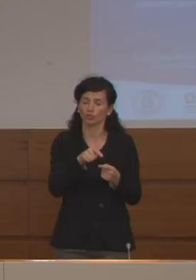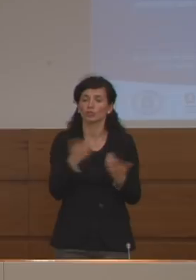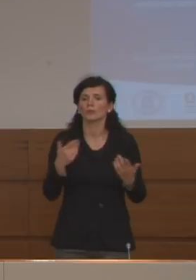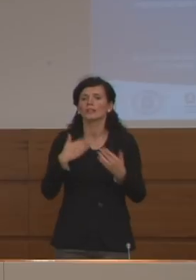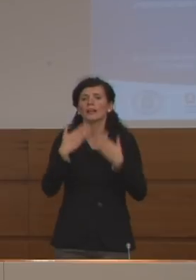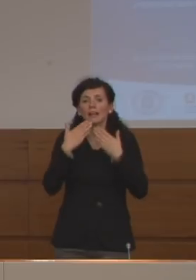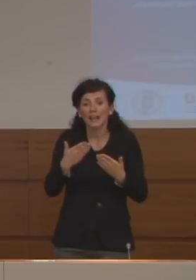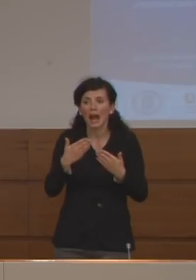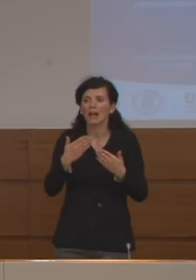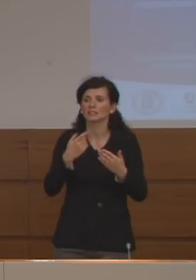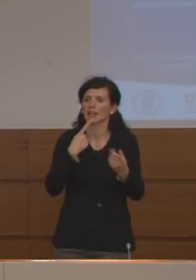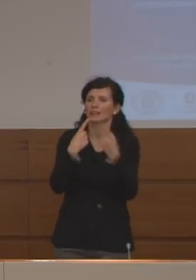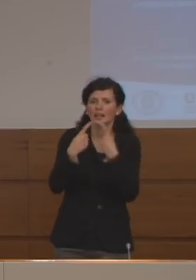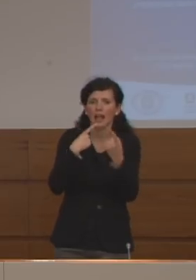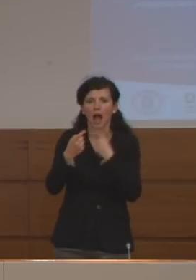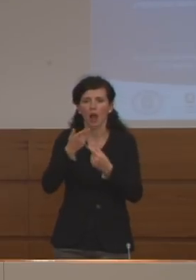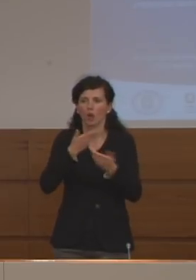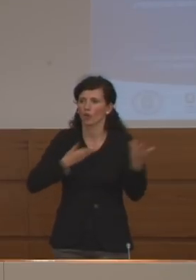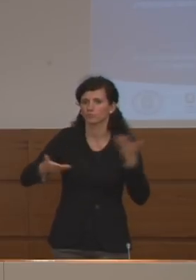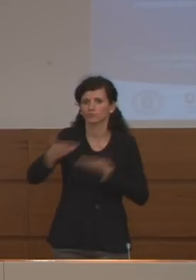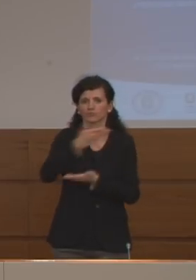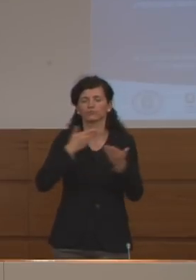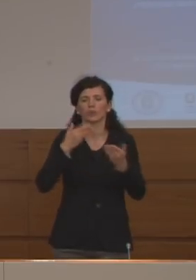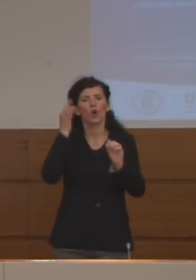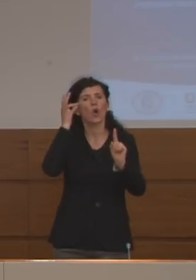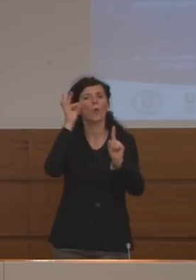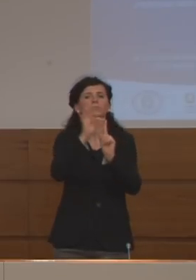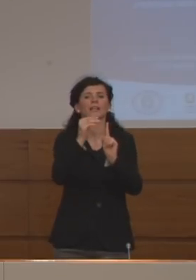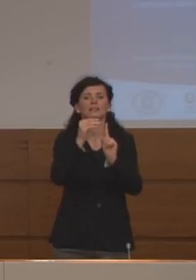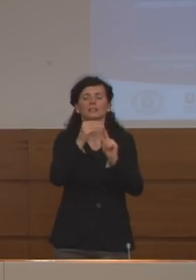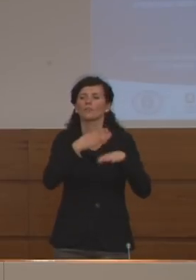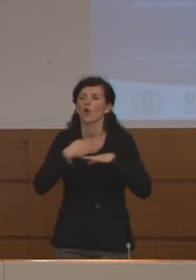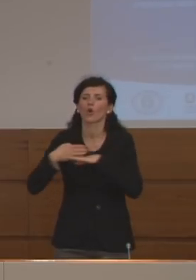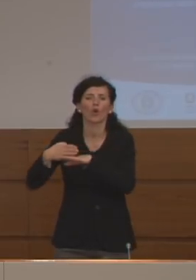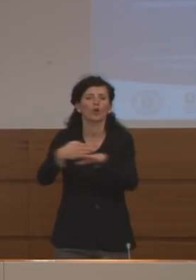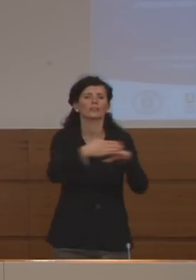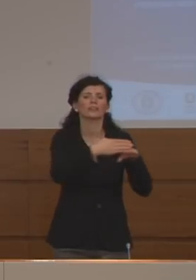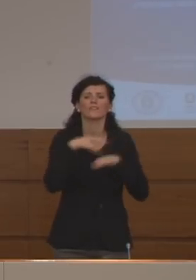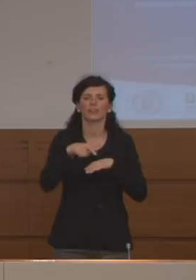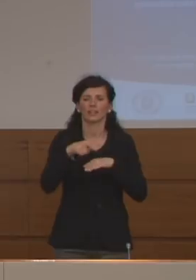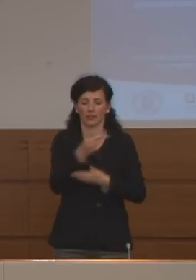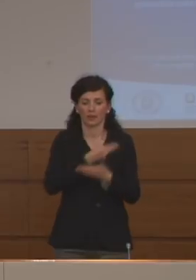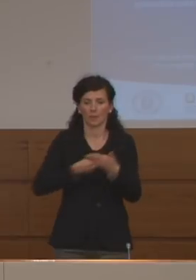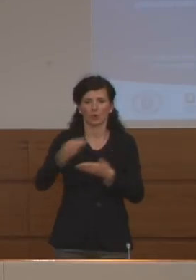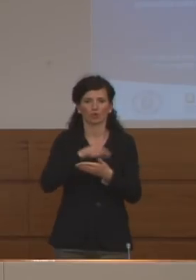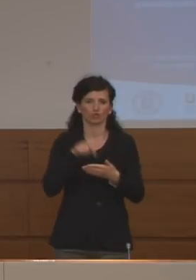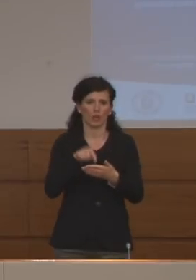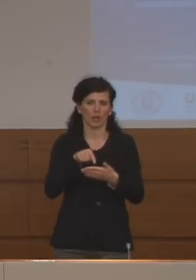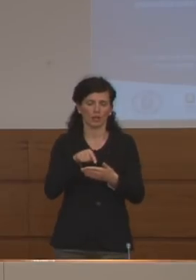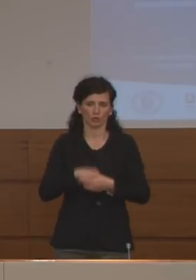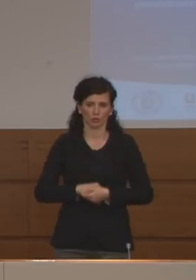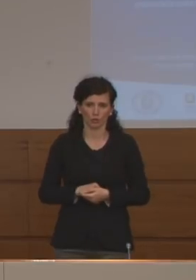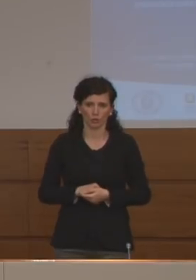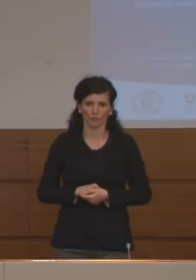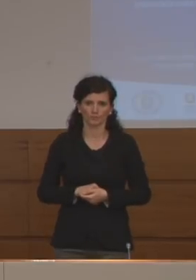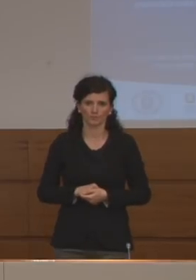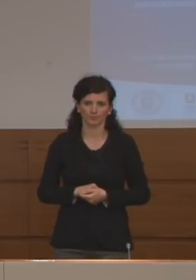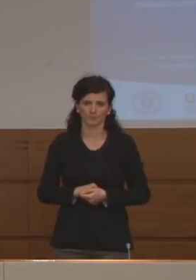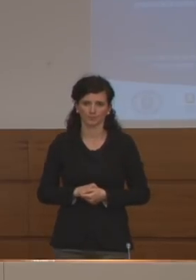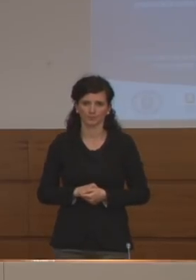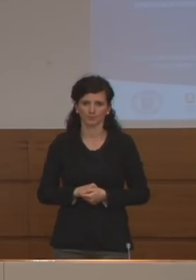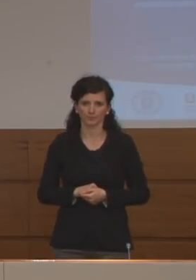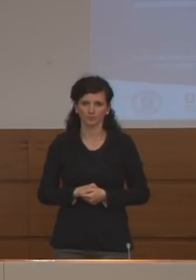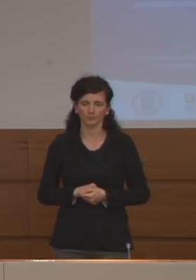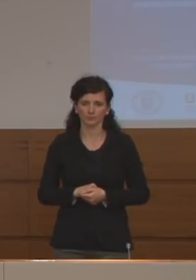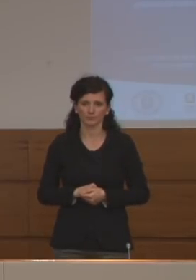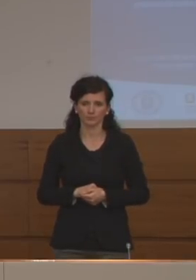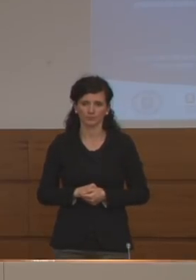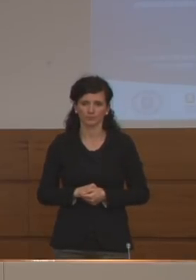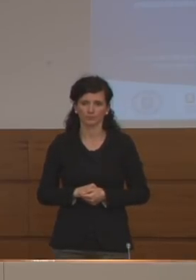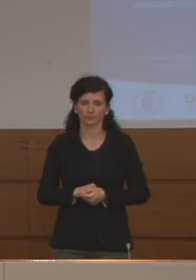e a costruire una progettualità condivisa. E sulla rapidità di realizzazione